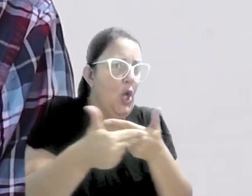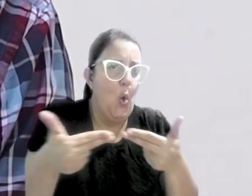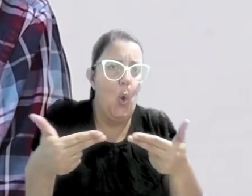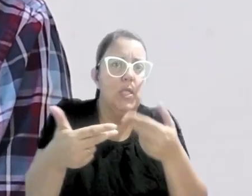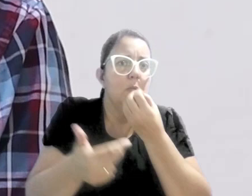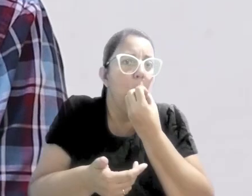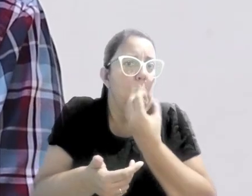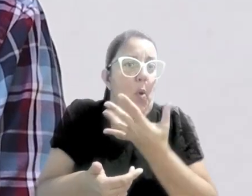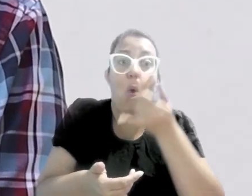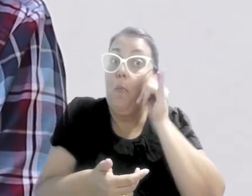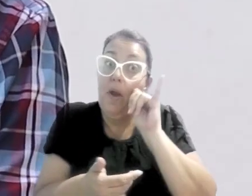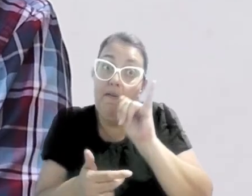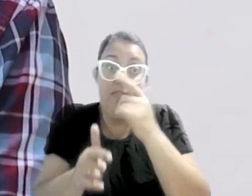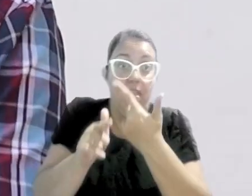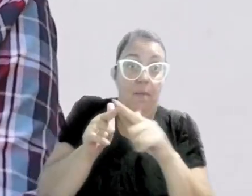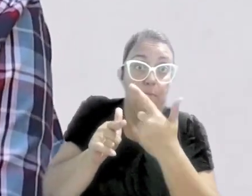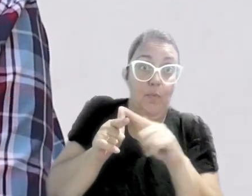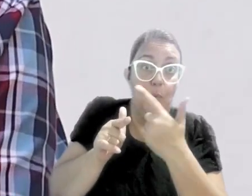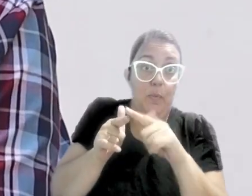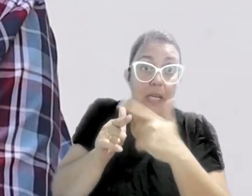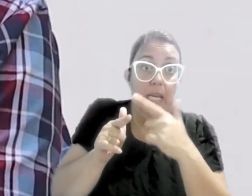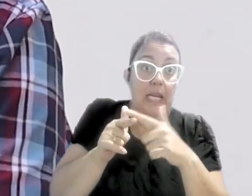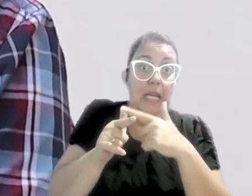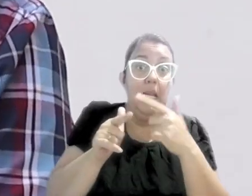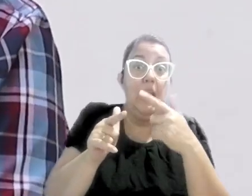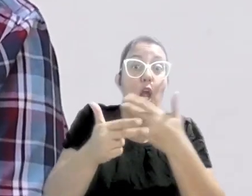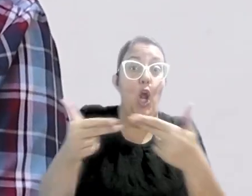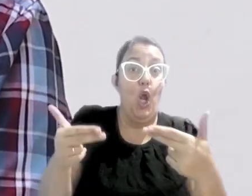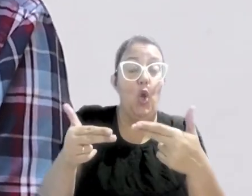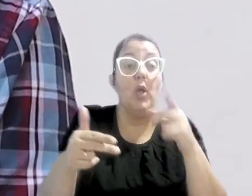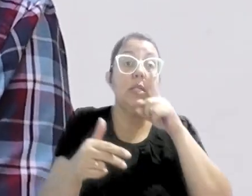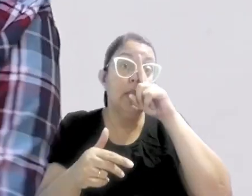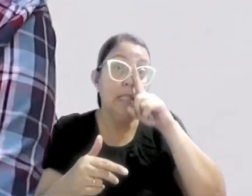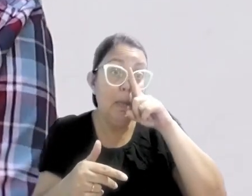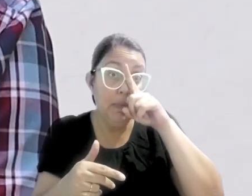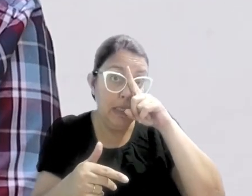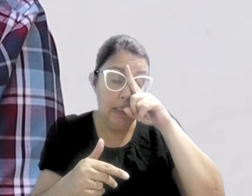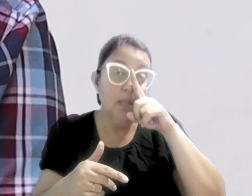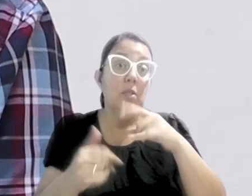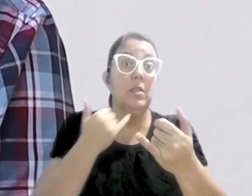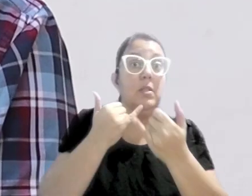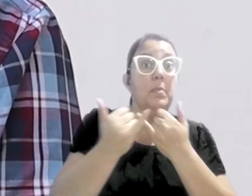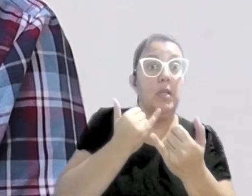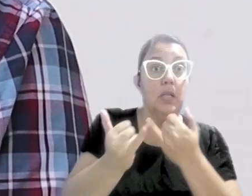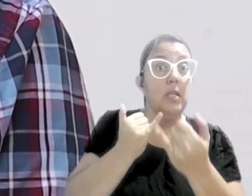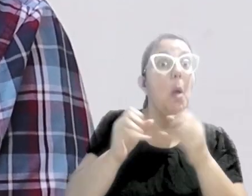para gerar benefícios, para evitar impactos, para evitar exposição desnecessária a riscos, por exemplo,